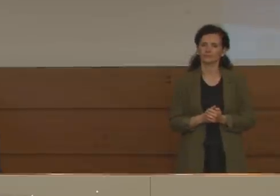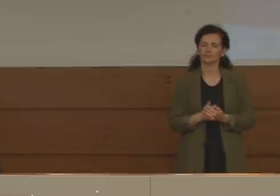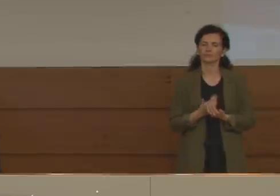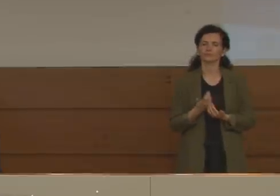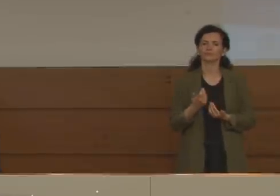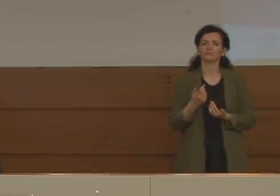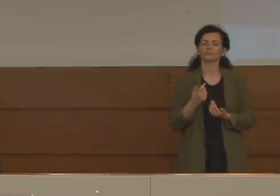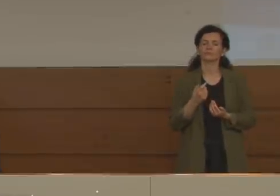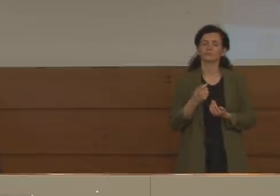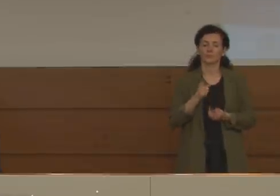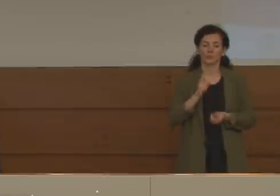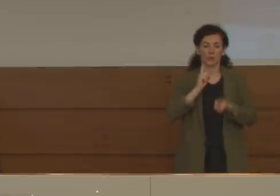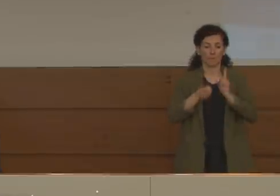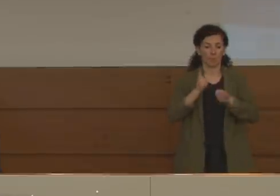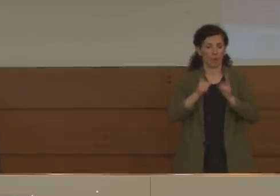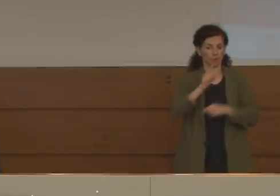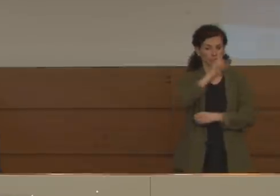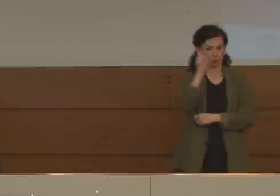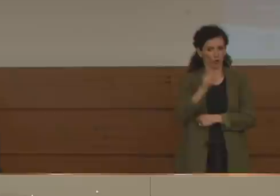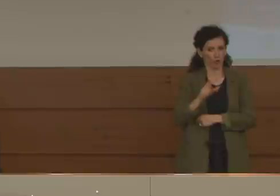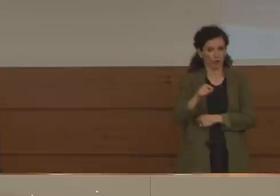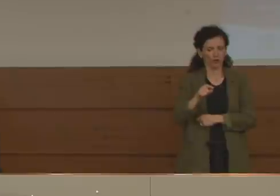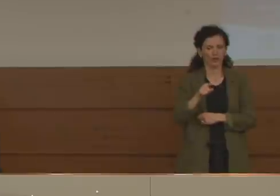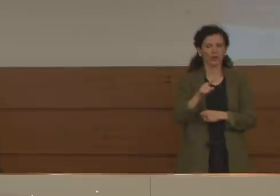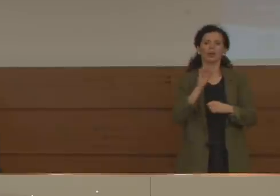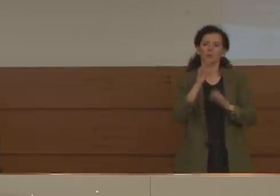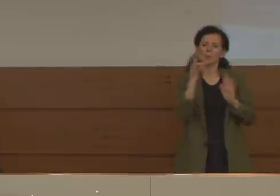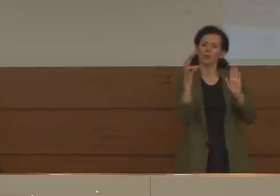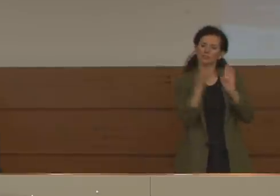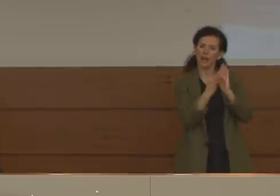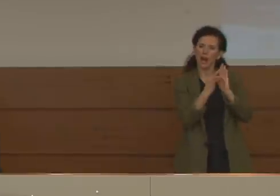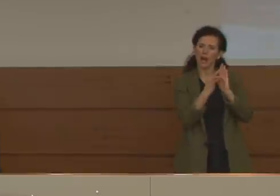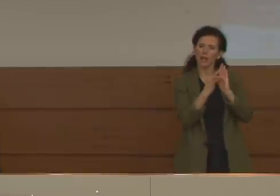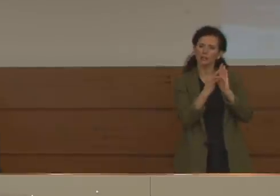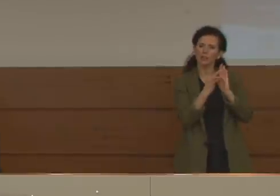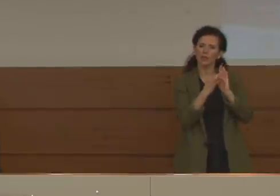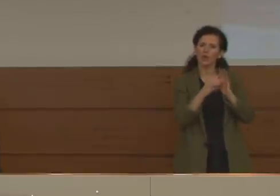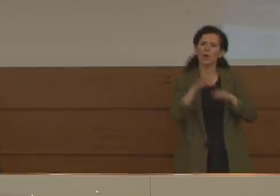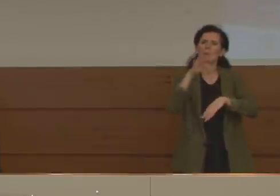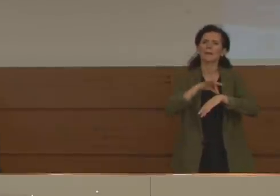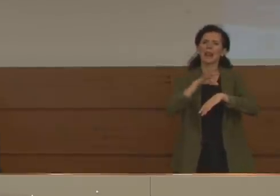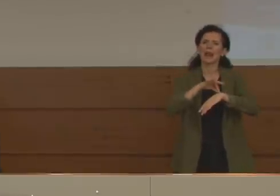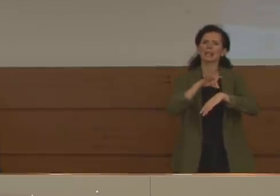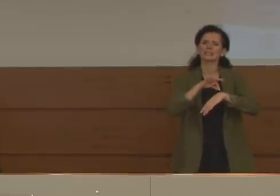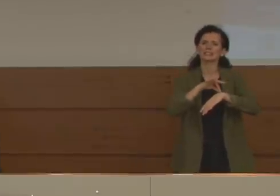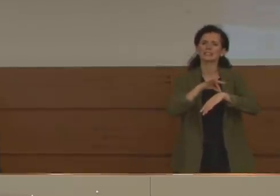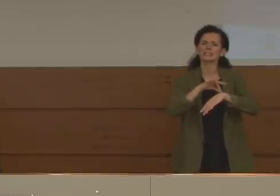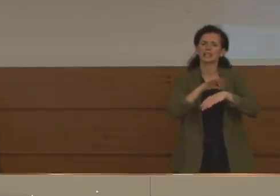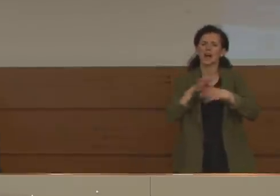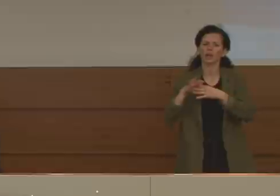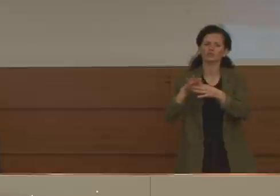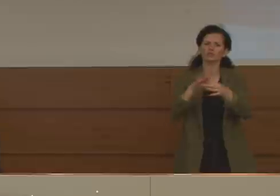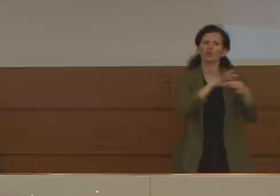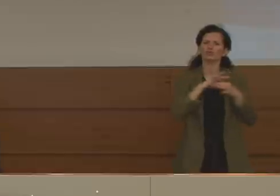popolazione, delle malattie associate. Cioè il corona virus colpisce degli